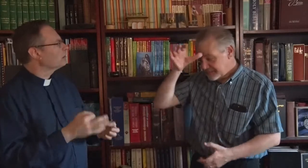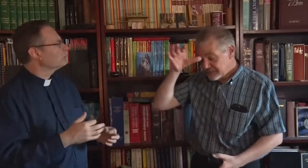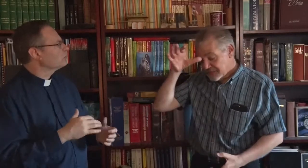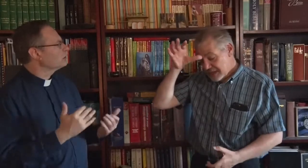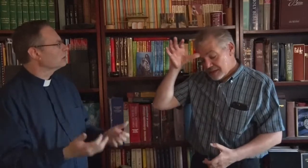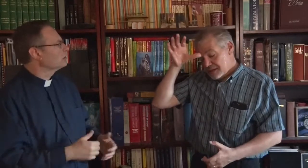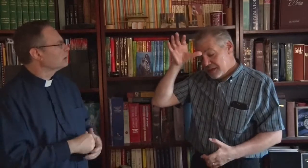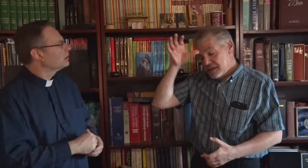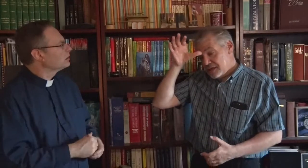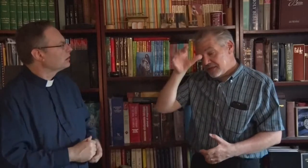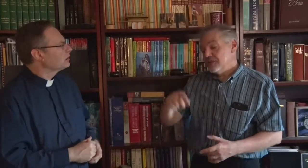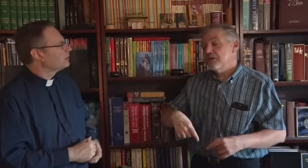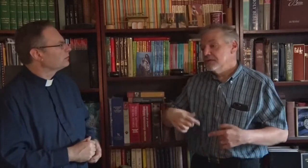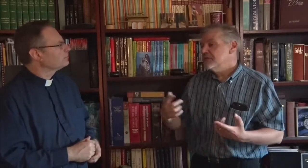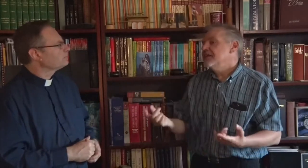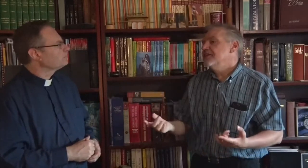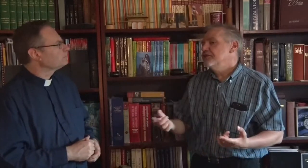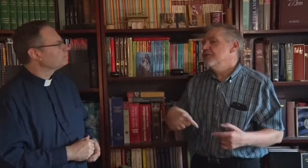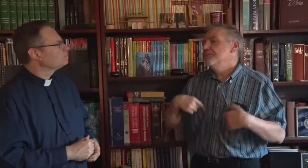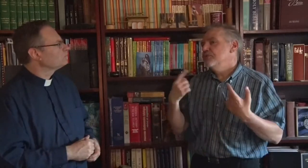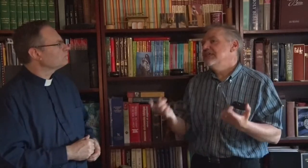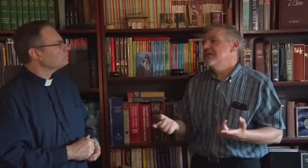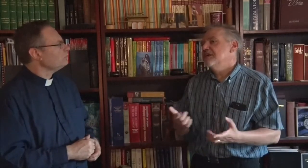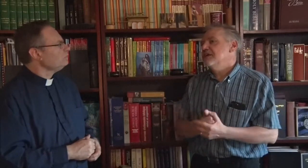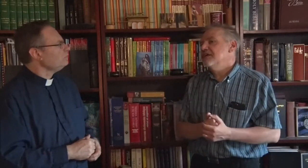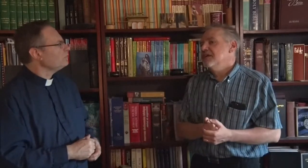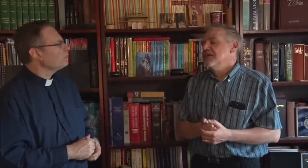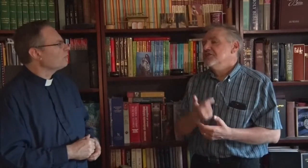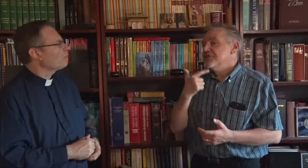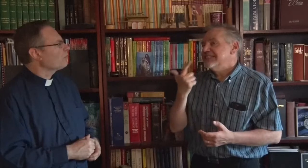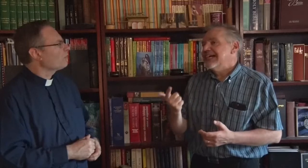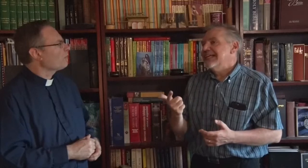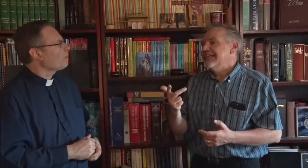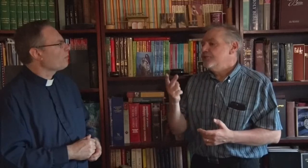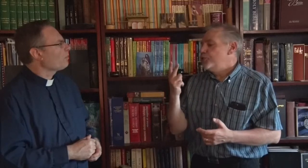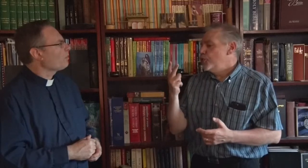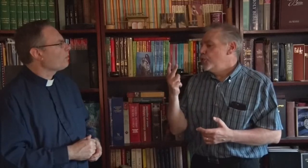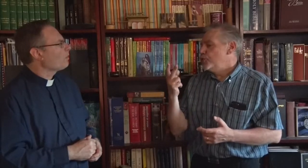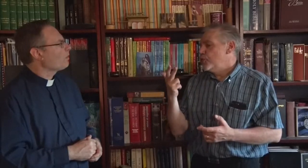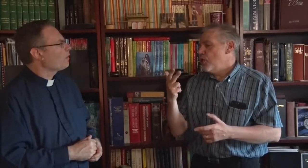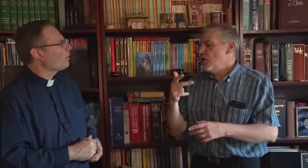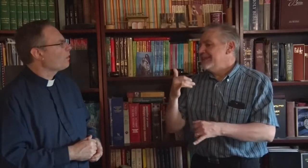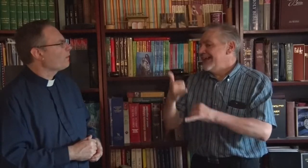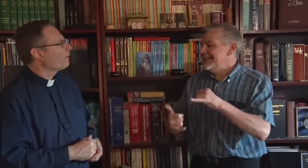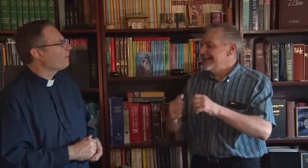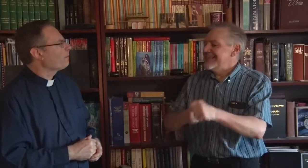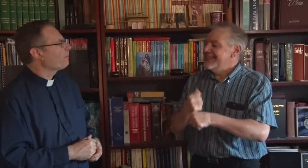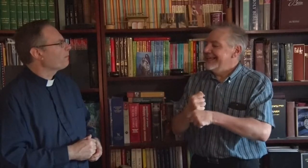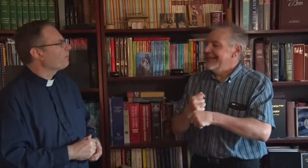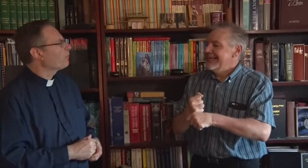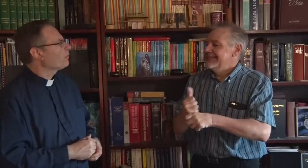Euh depuis je dirais depuis les 2, 3 dernières années…